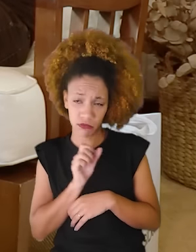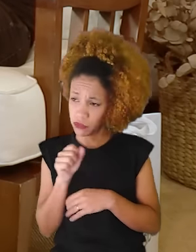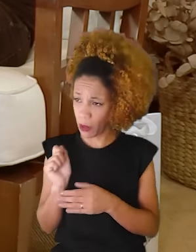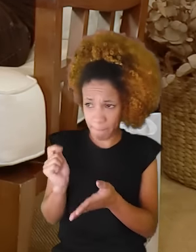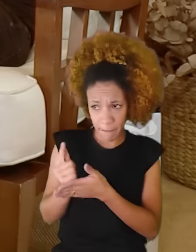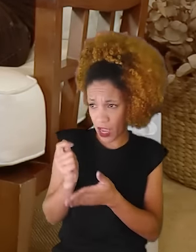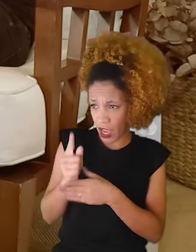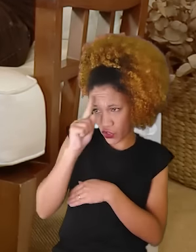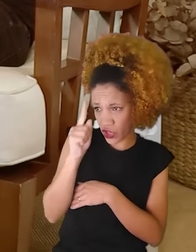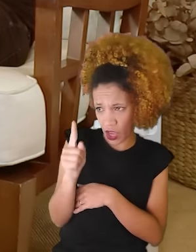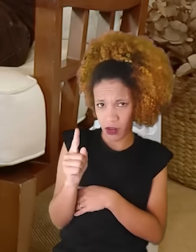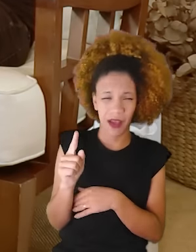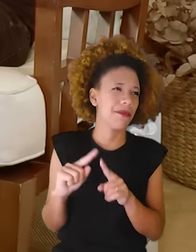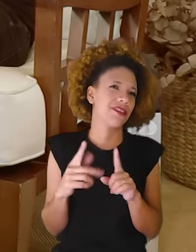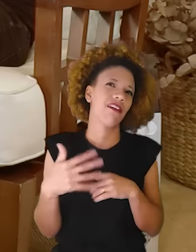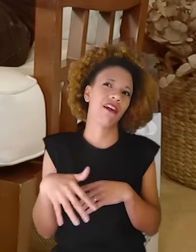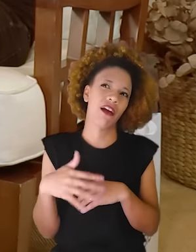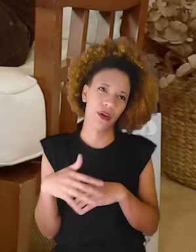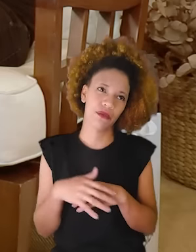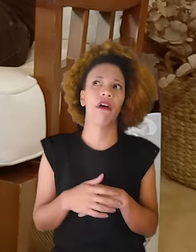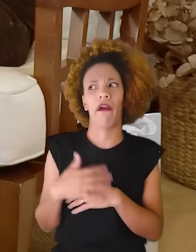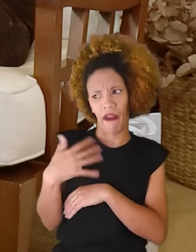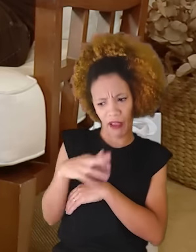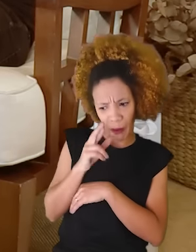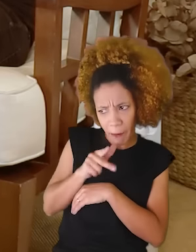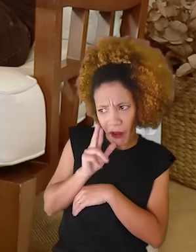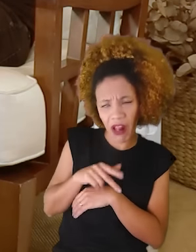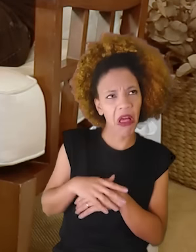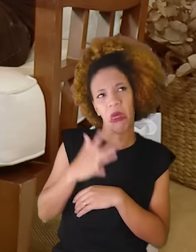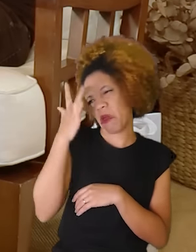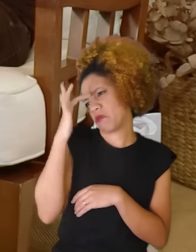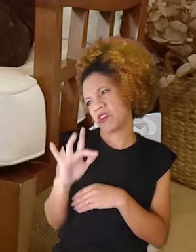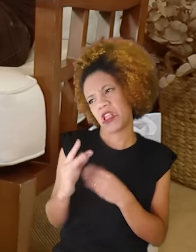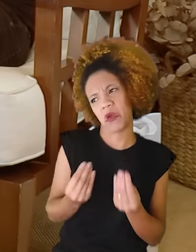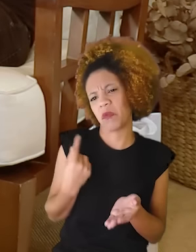pagar diária todo dia então mas aí Ah mas ele paga diária Ah eu não sei como é que ele ele deve ter